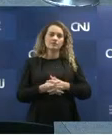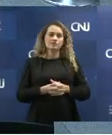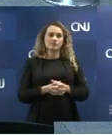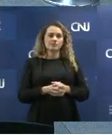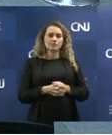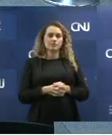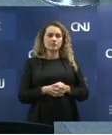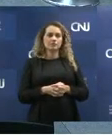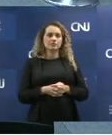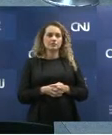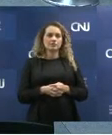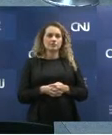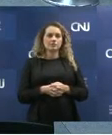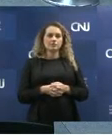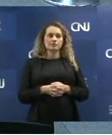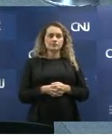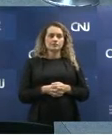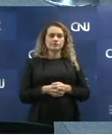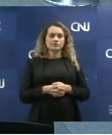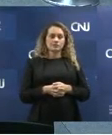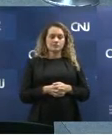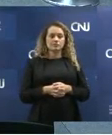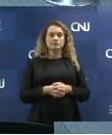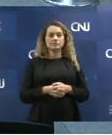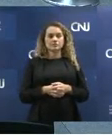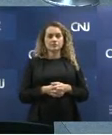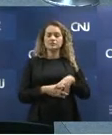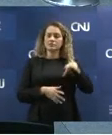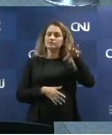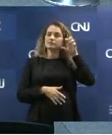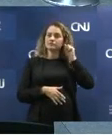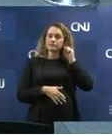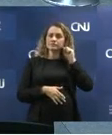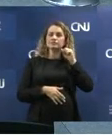uma daquelas preliminares para poder facilitar a sustentação oral.